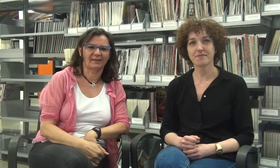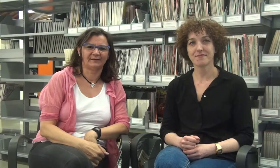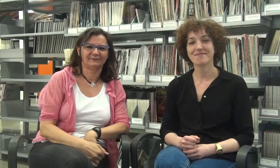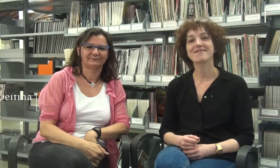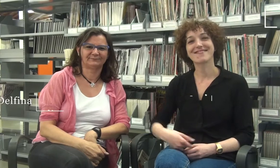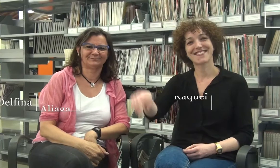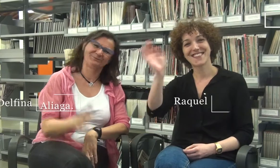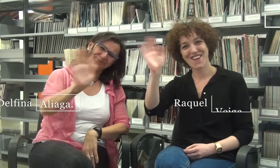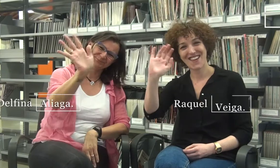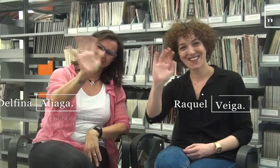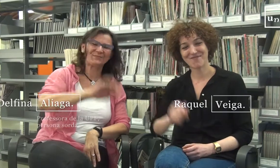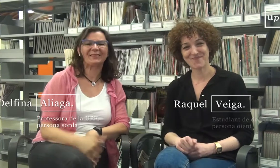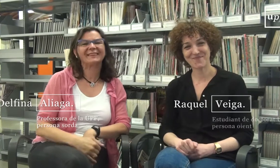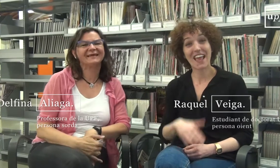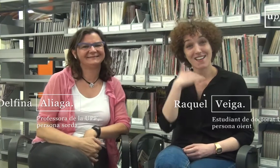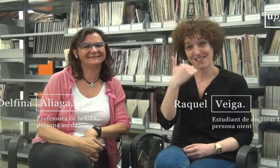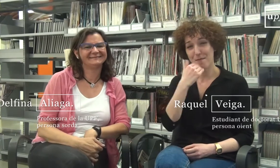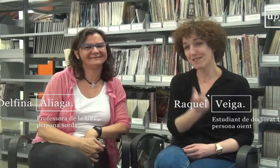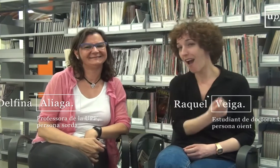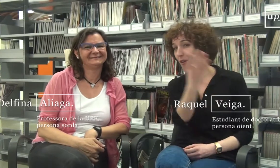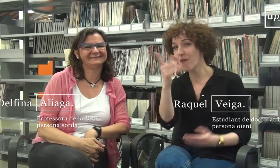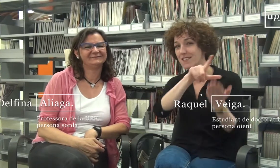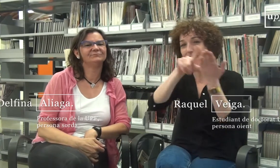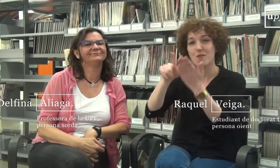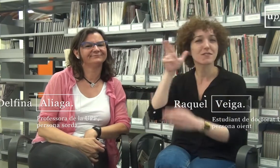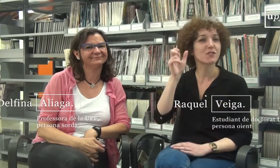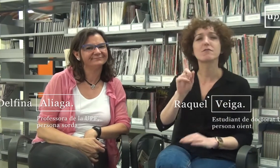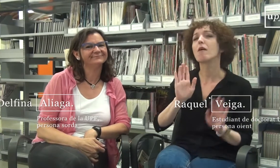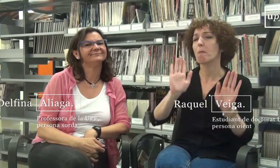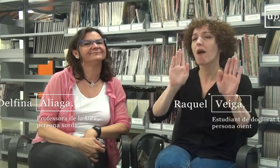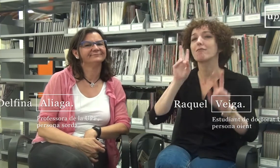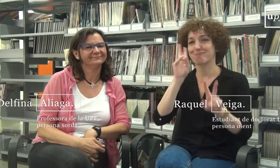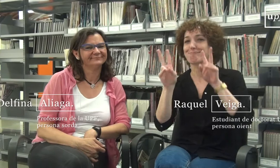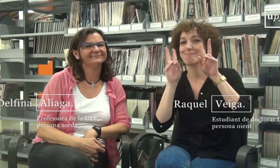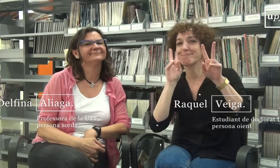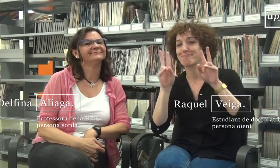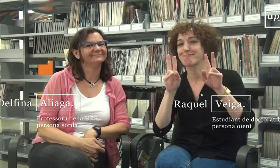Hola! Sabeu que hi ha llengües que no se senten, però que es veuen?